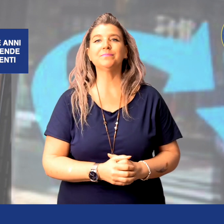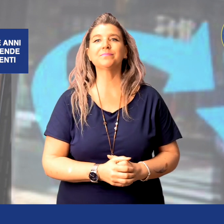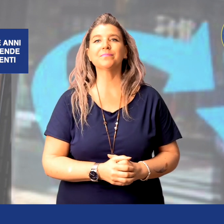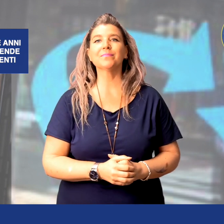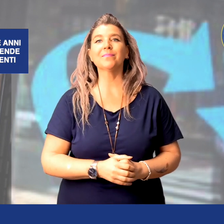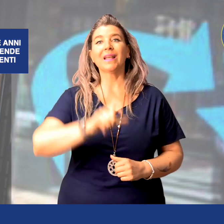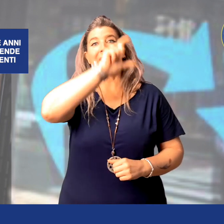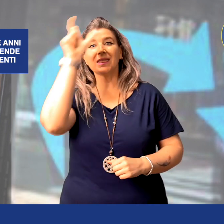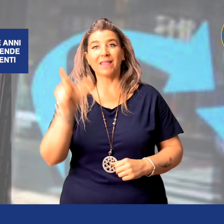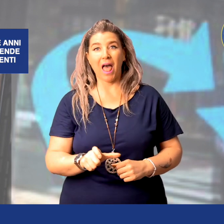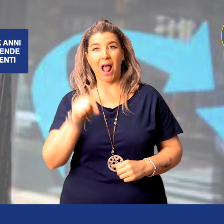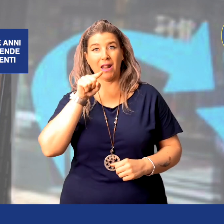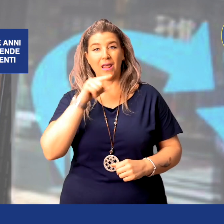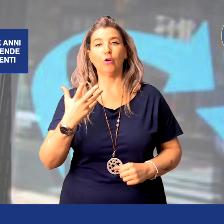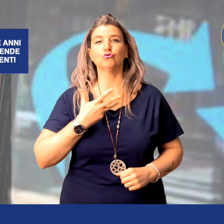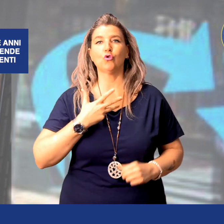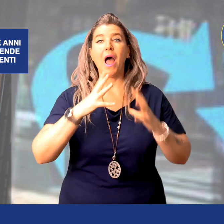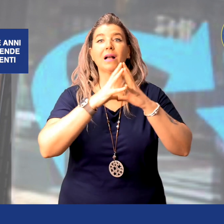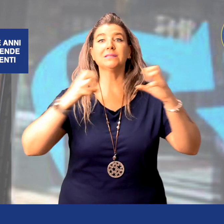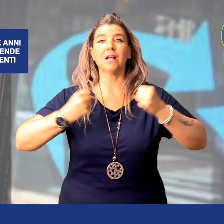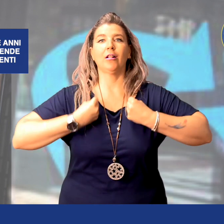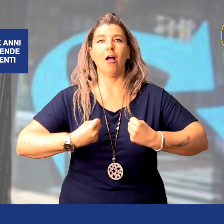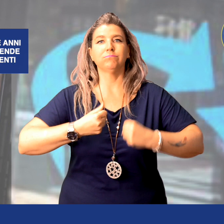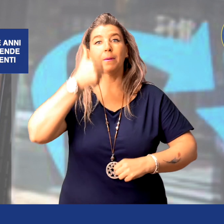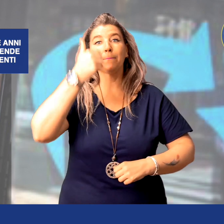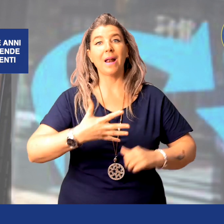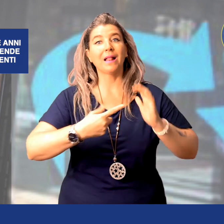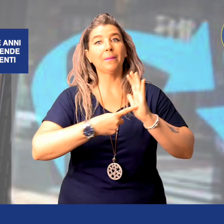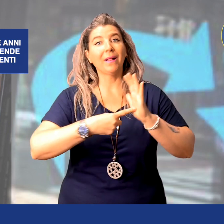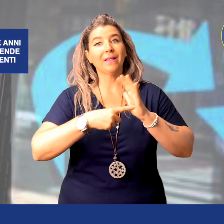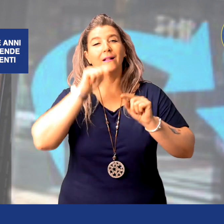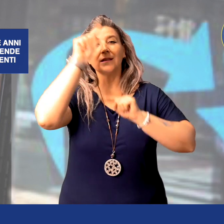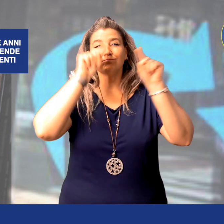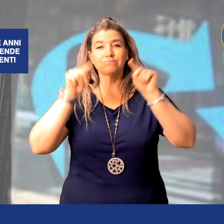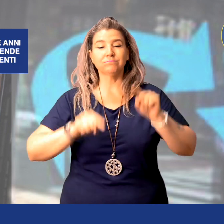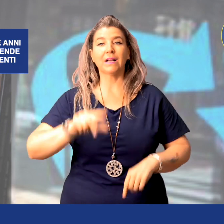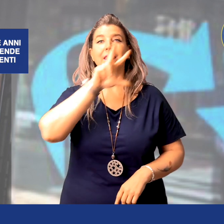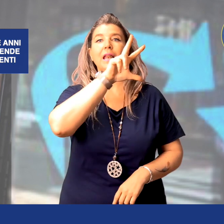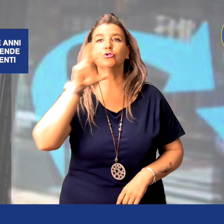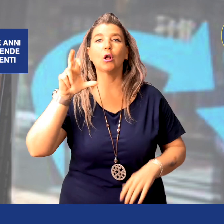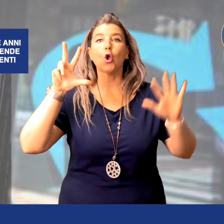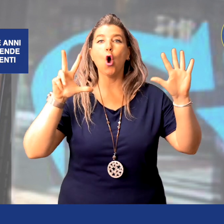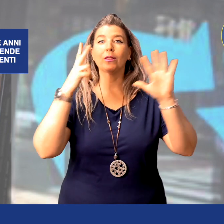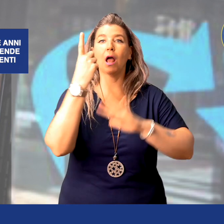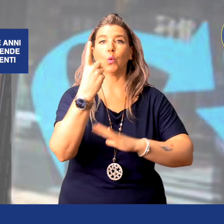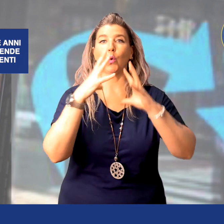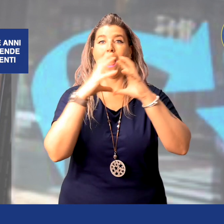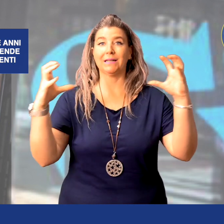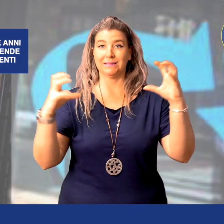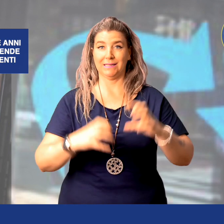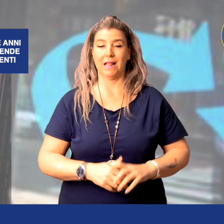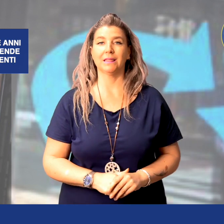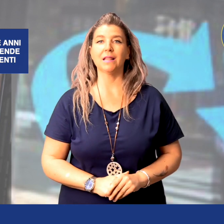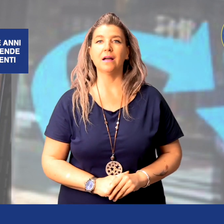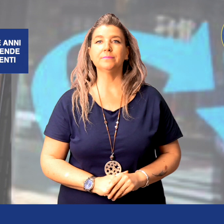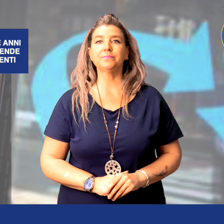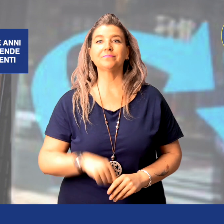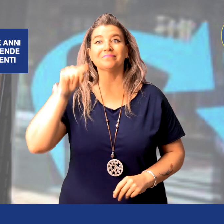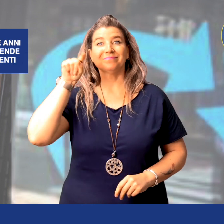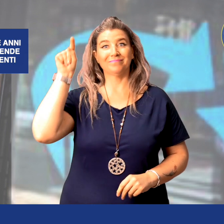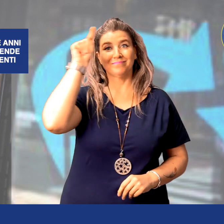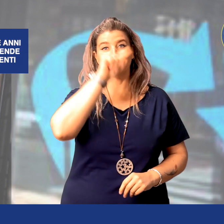In Italia ci sono circa 381 aziende grosse che hanno sopra 1000 dipendenti